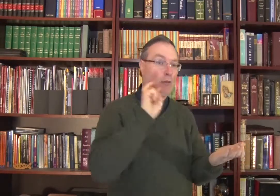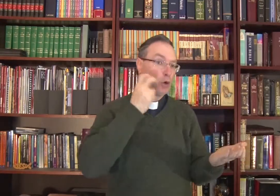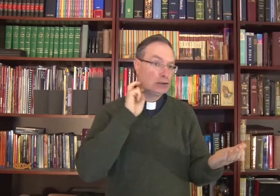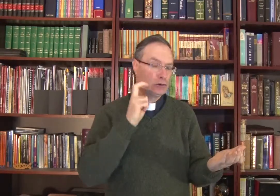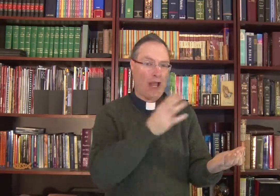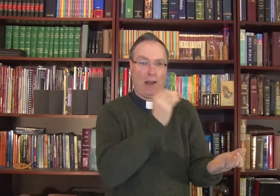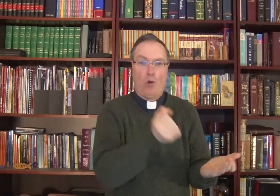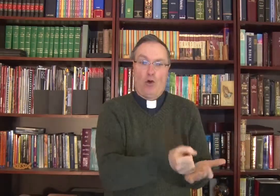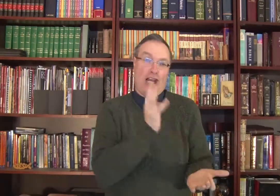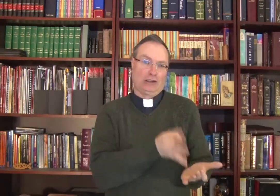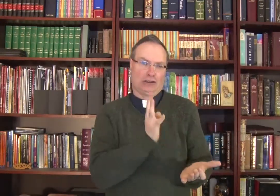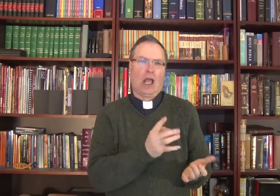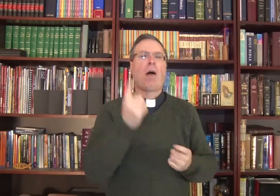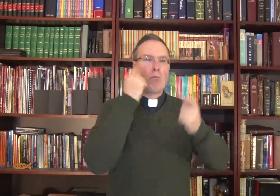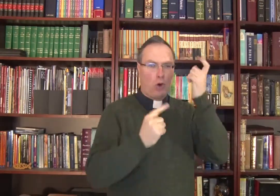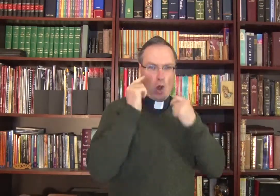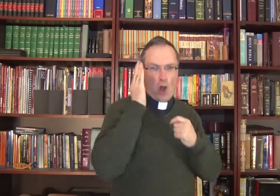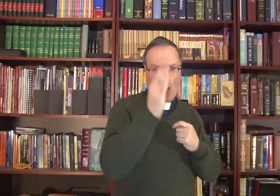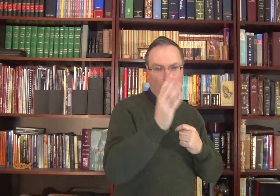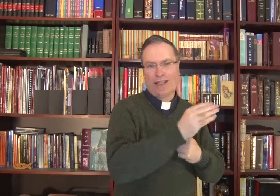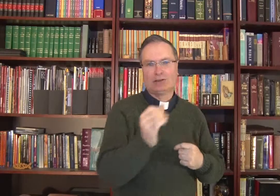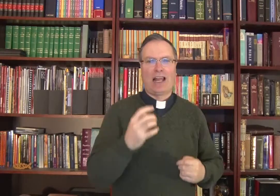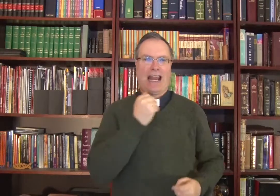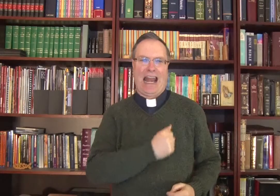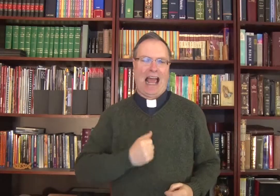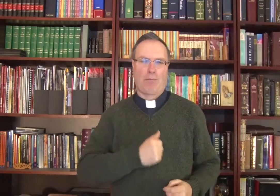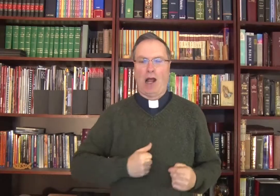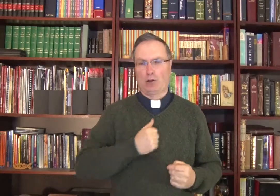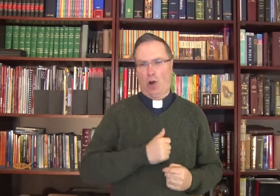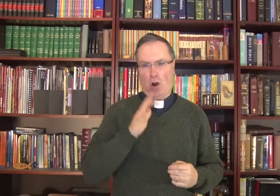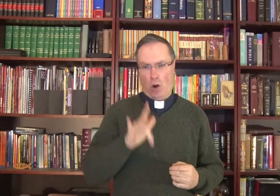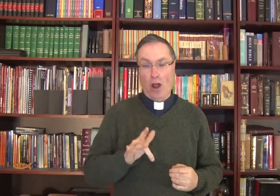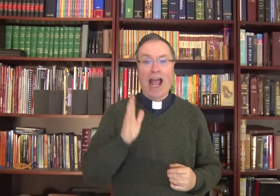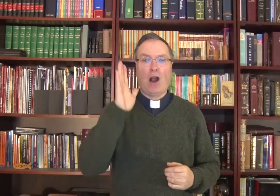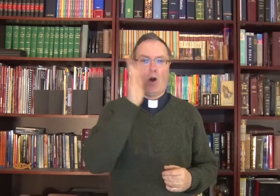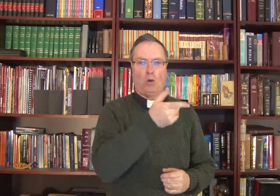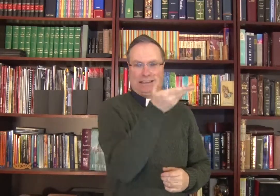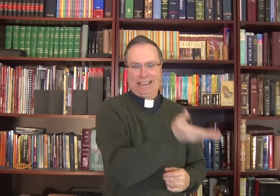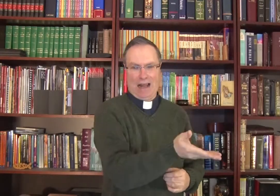à la prostitution et au luxe pleureront et se lamenteront à cause d'elle,